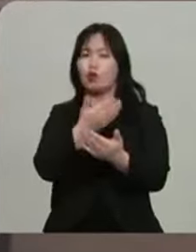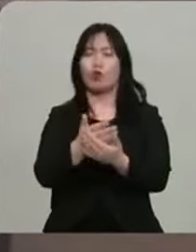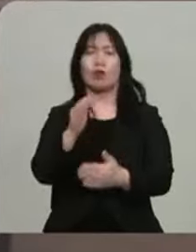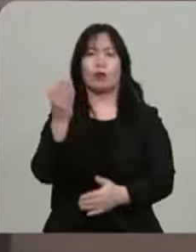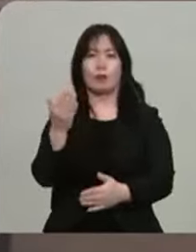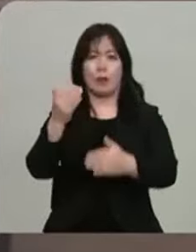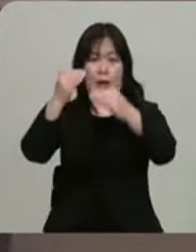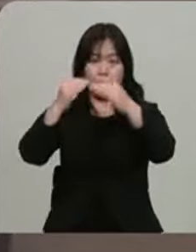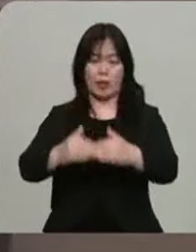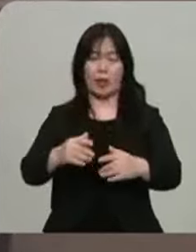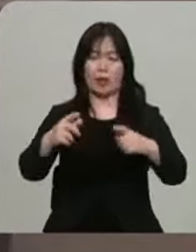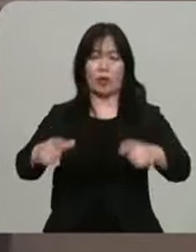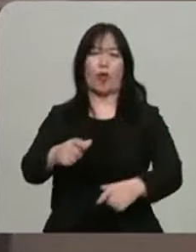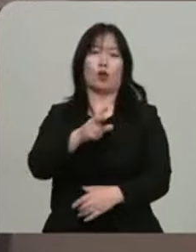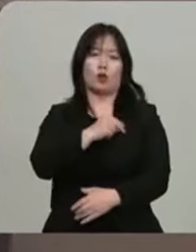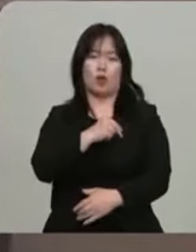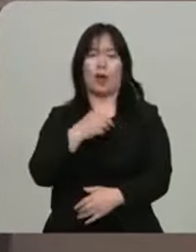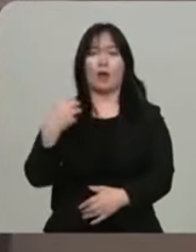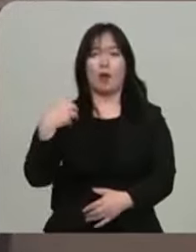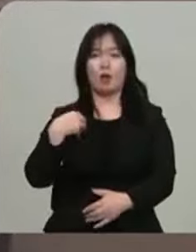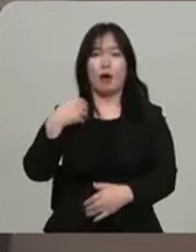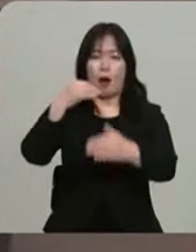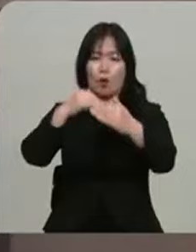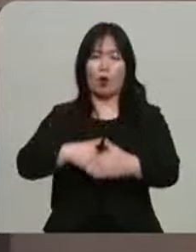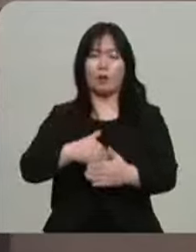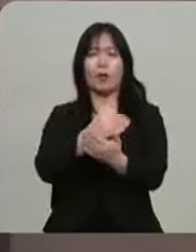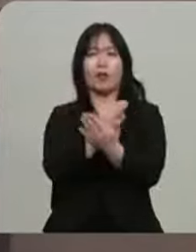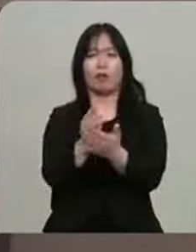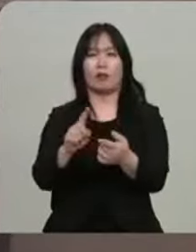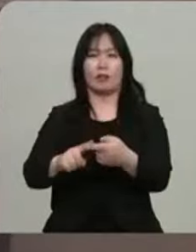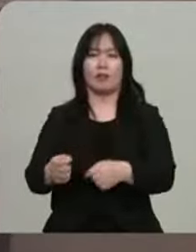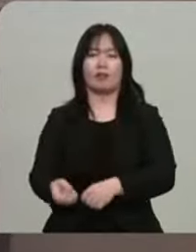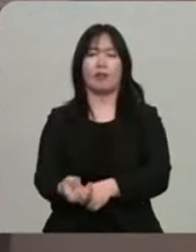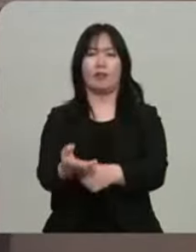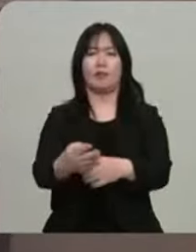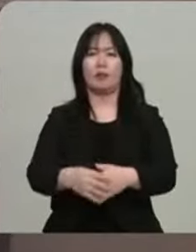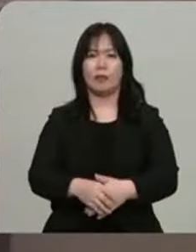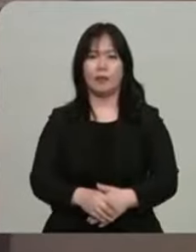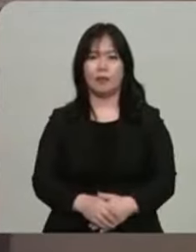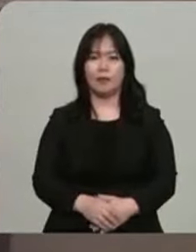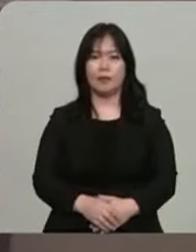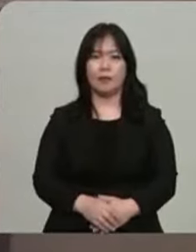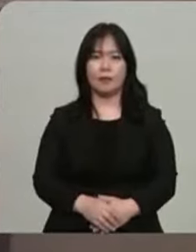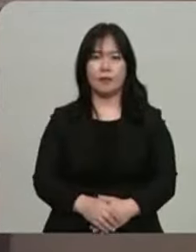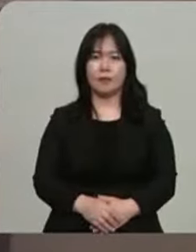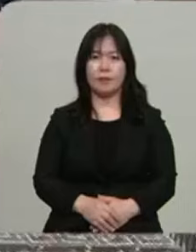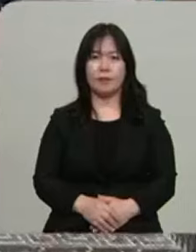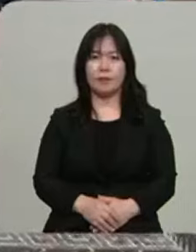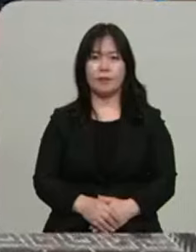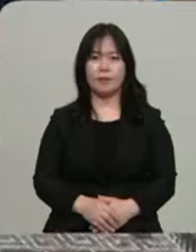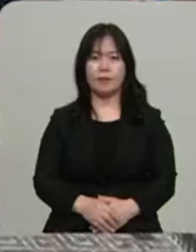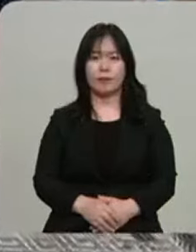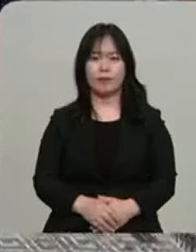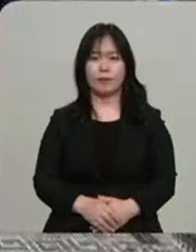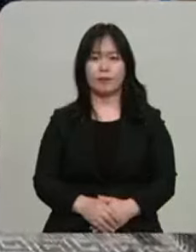자치도의회의 역할과 과제는 무엇인지 진유민 기자가 취재했습니다.